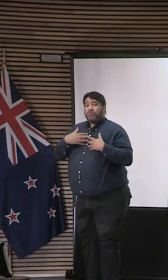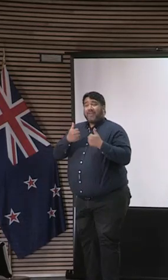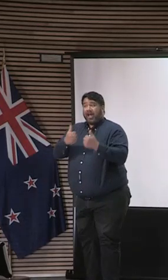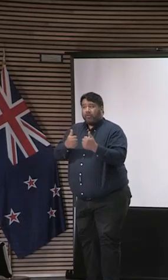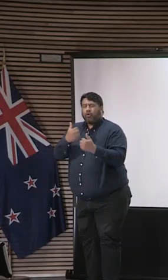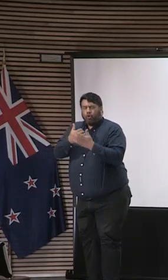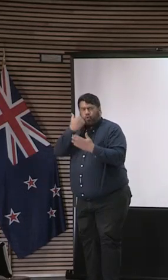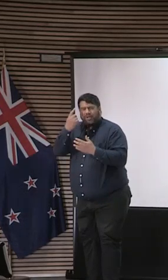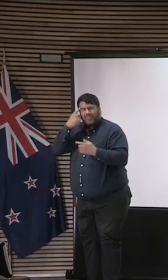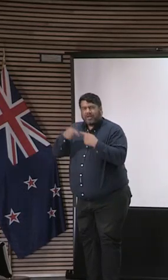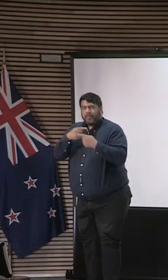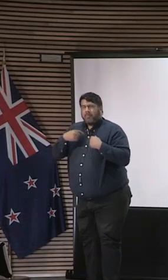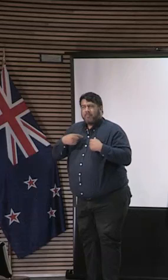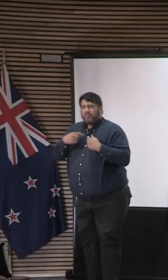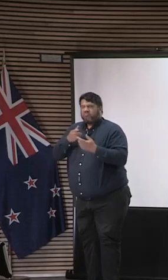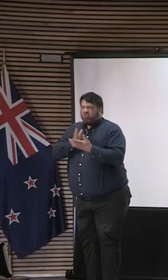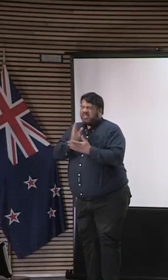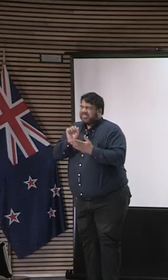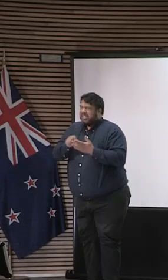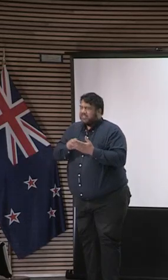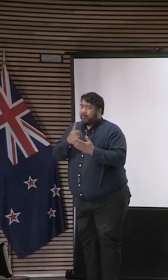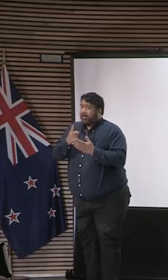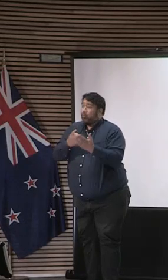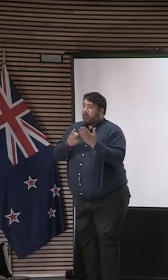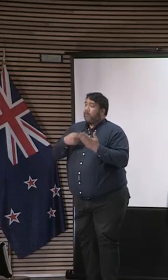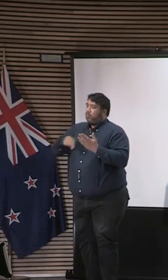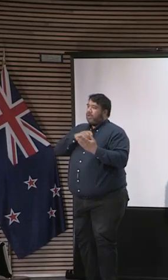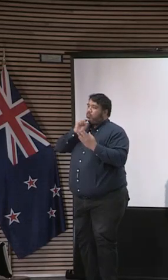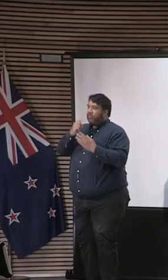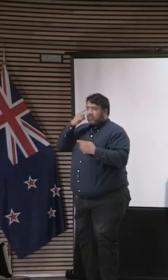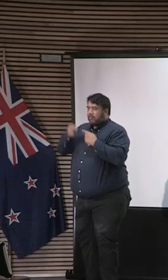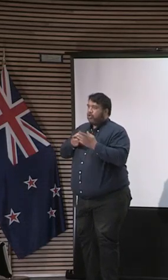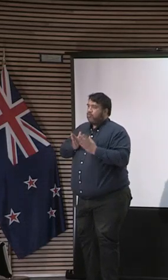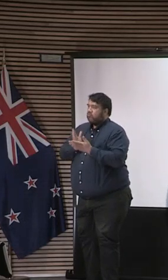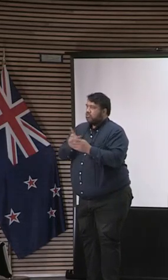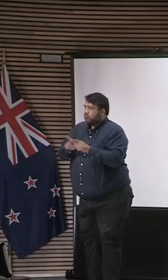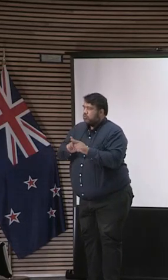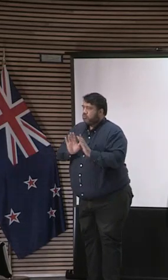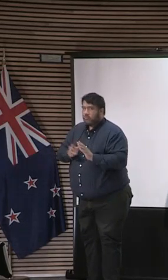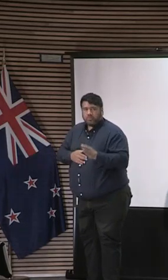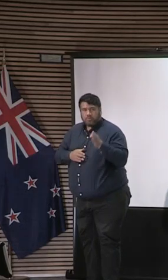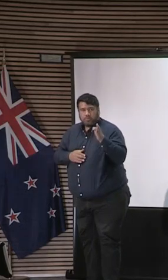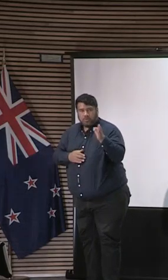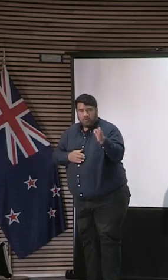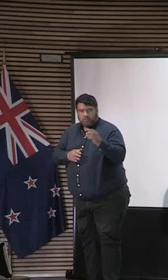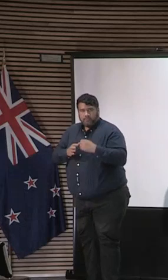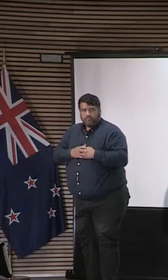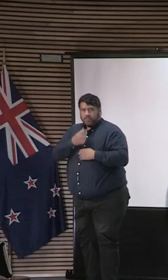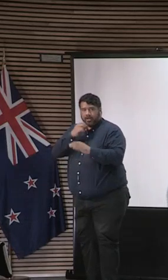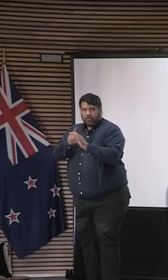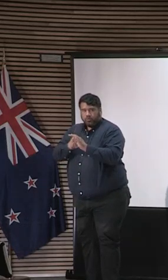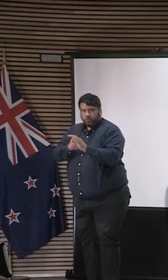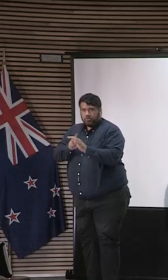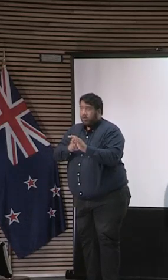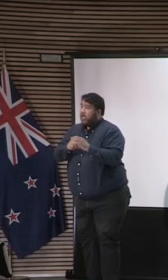whakaarohia ana e tatou. Kaore e